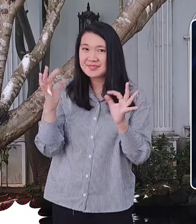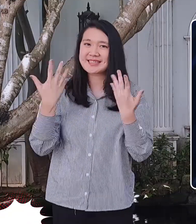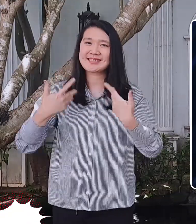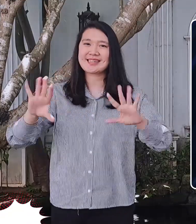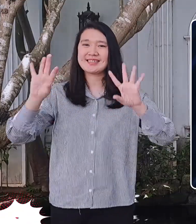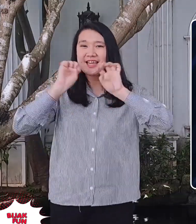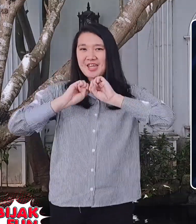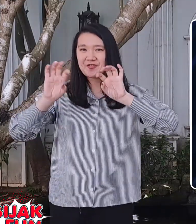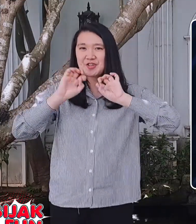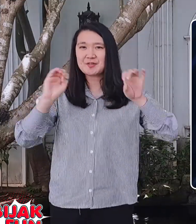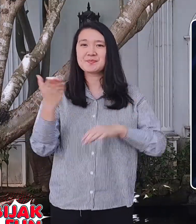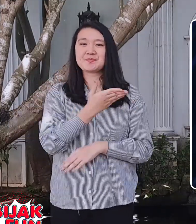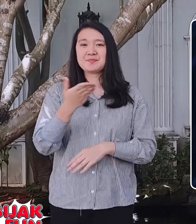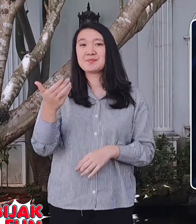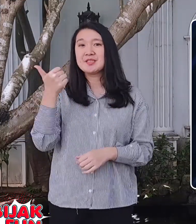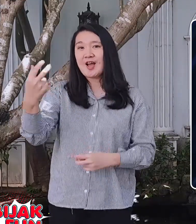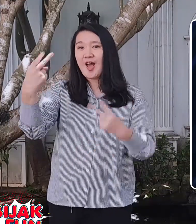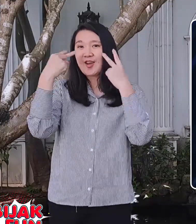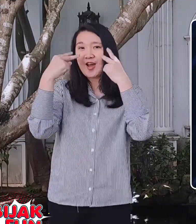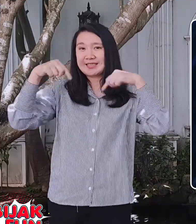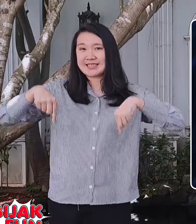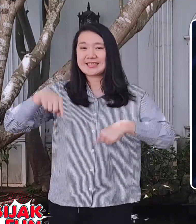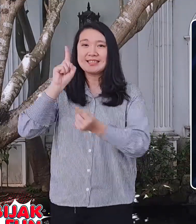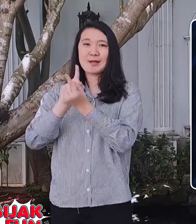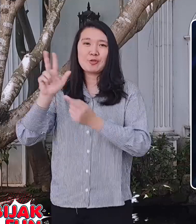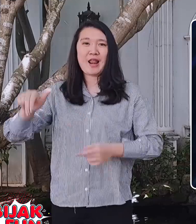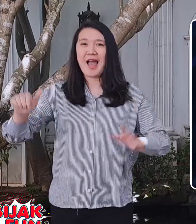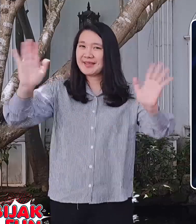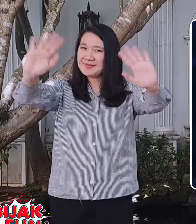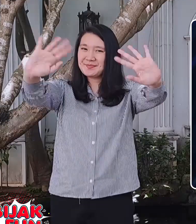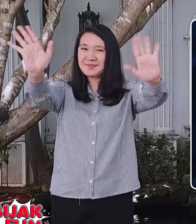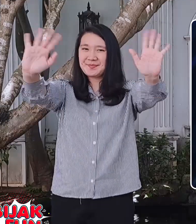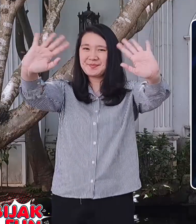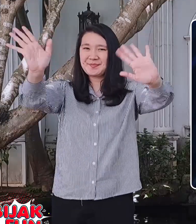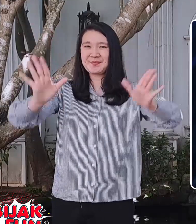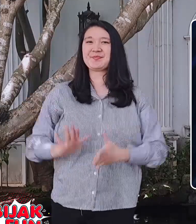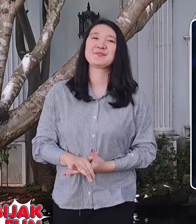Oke sekian, terima kasih tetap menonton ya, sampai bertemu lagi. Dah!